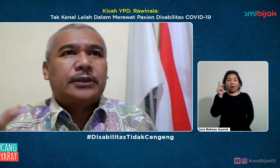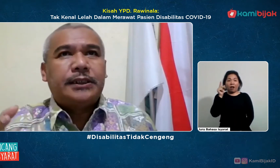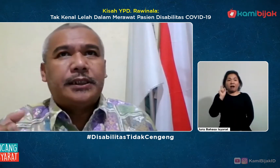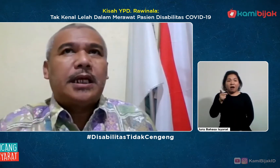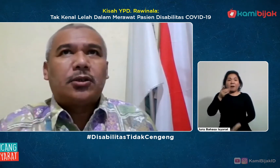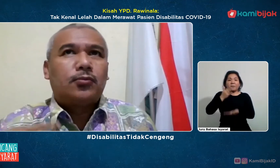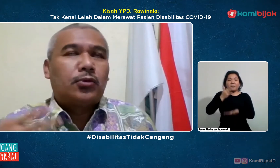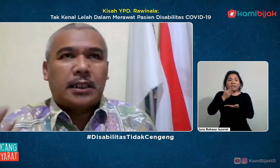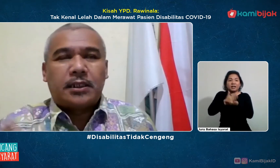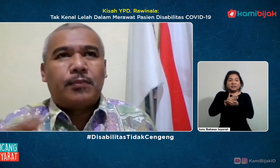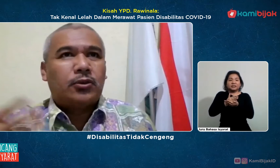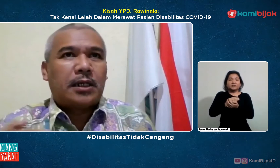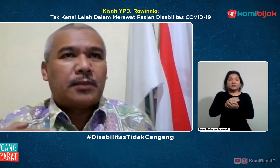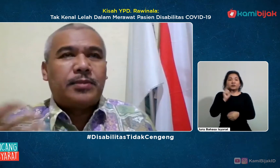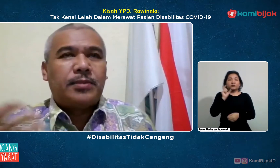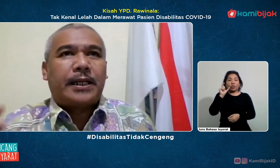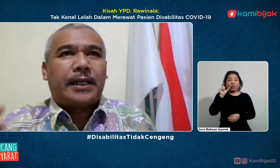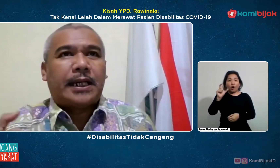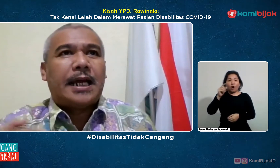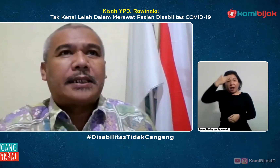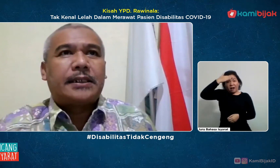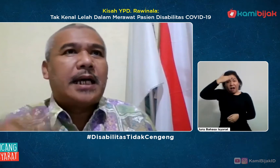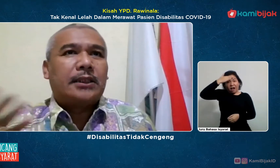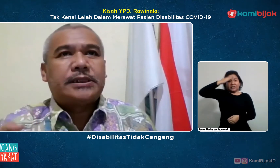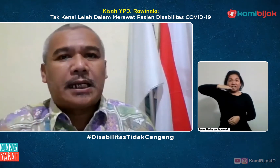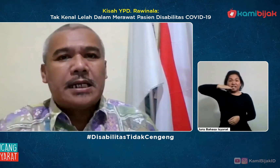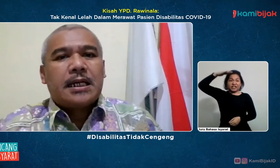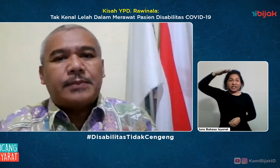yang terlalu tinggi atau mungkin ada batuk yang lebih parah pelatih atau,